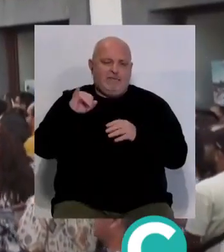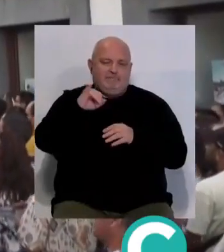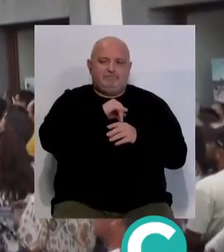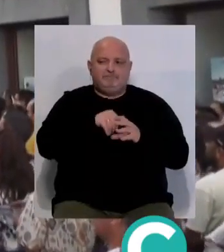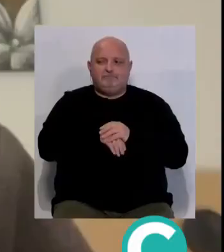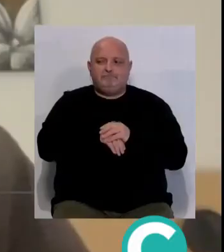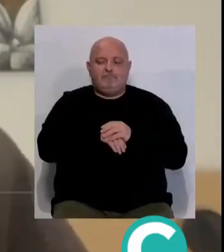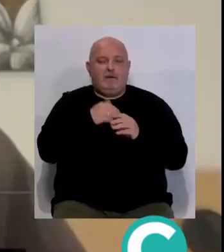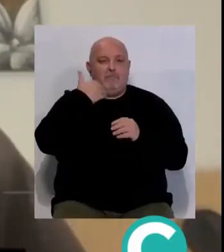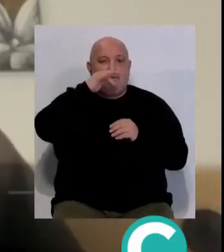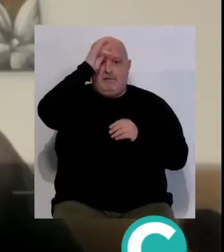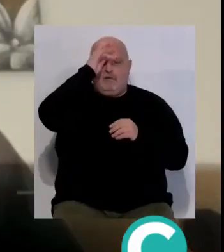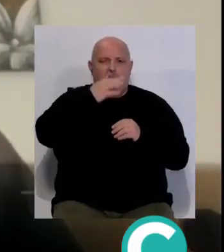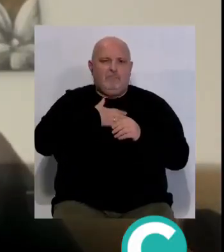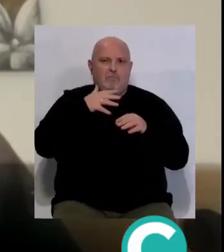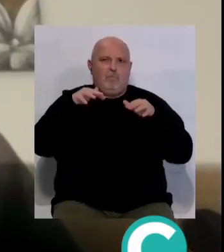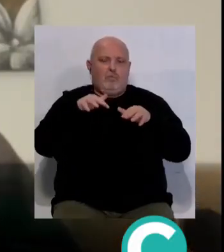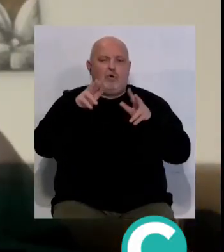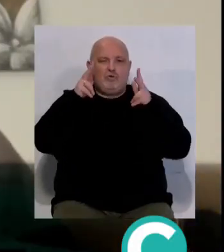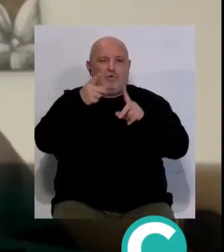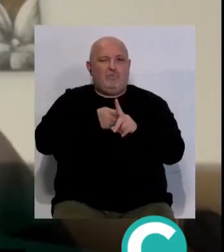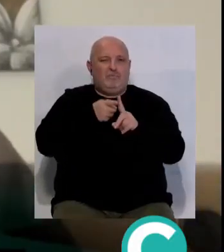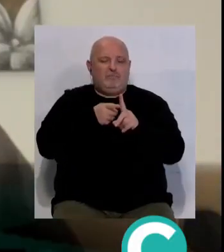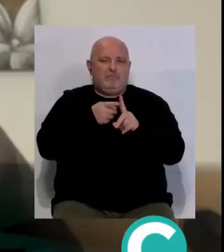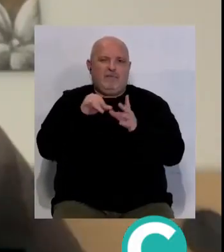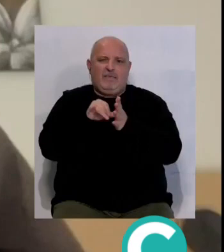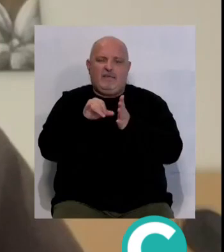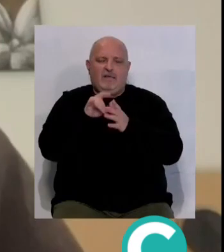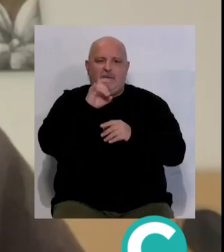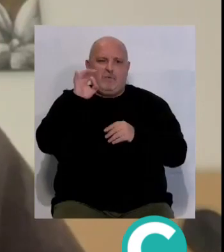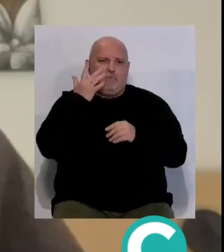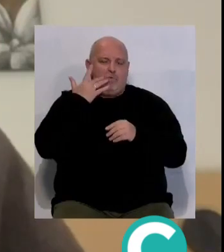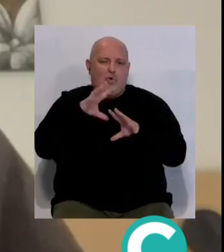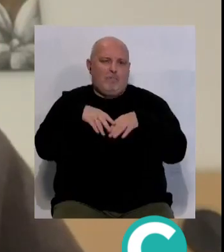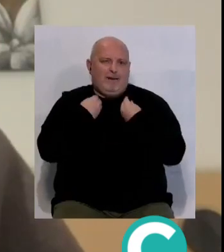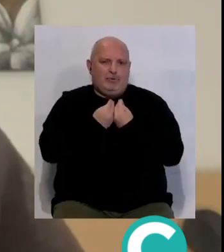el primer fin de semana se espera una ocupación prácticamente del 100% Es cierto que ya casi